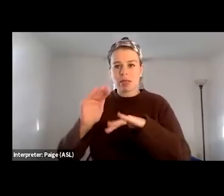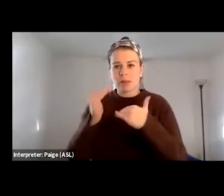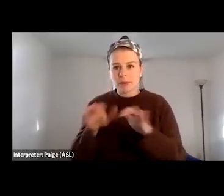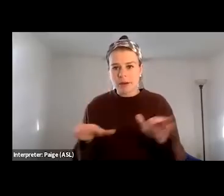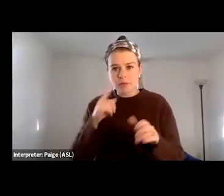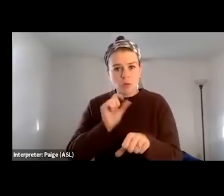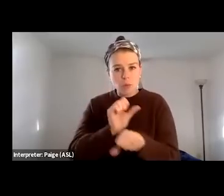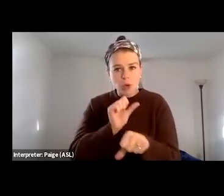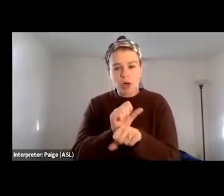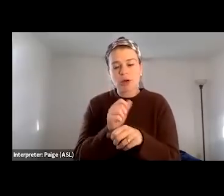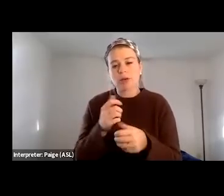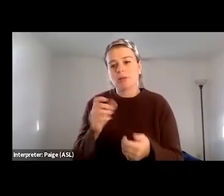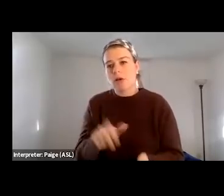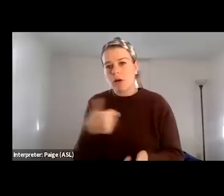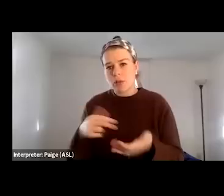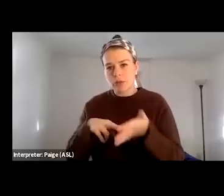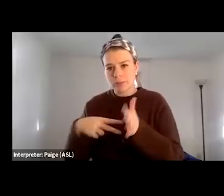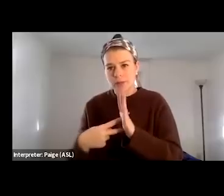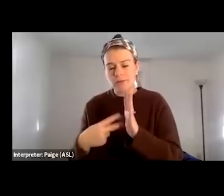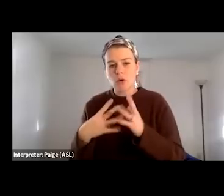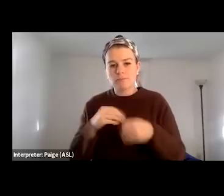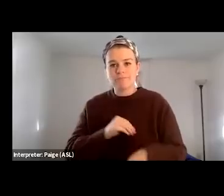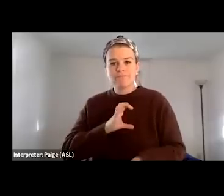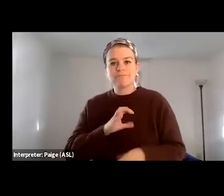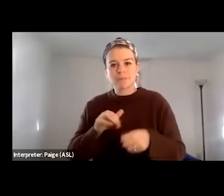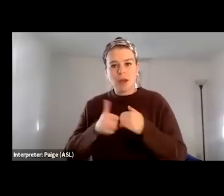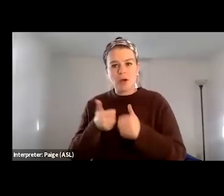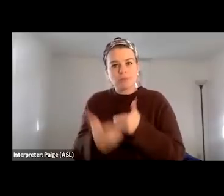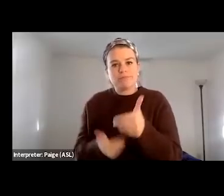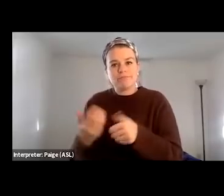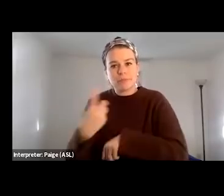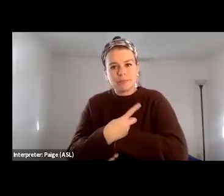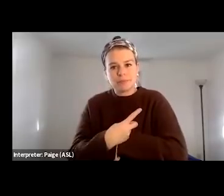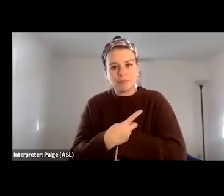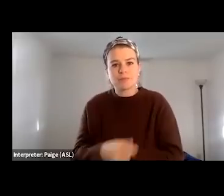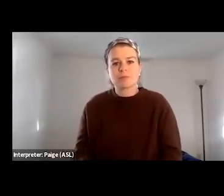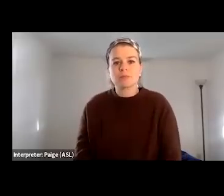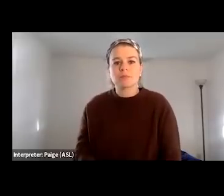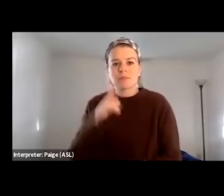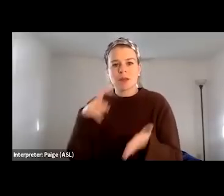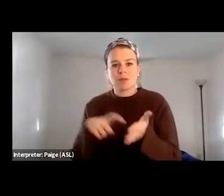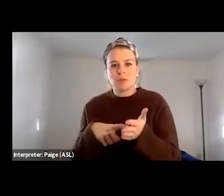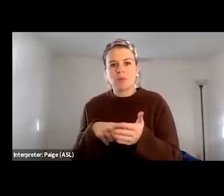y otras formas significativas de pasar el día. Y como señalaron Ware y sus colegas, las personas con serios desafíos de salud mental